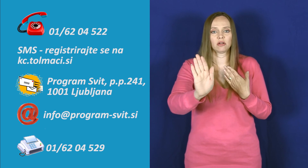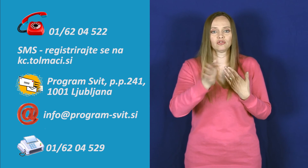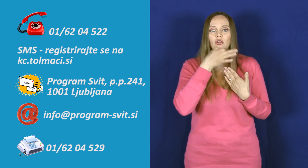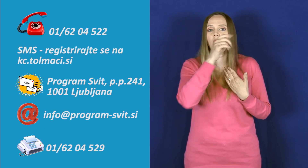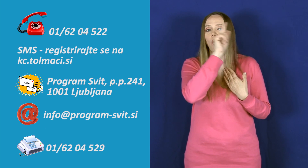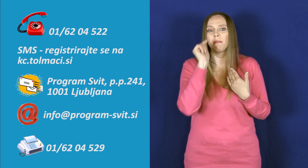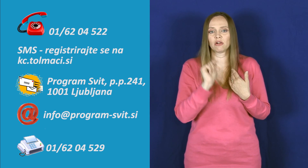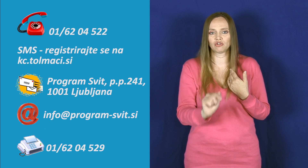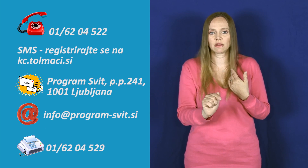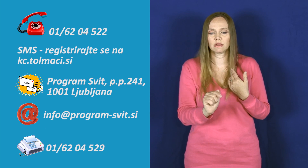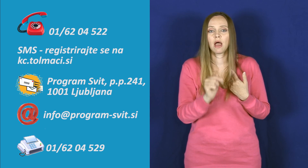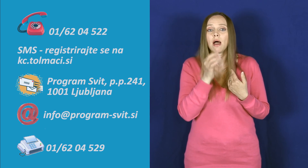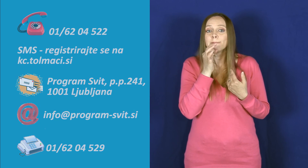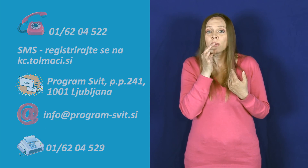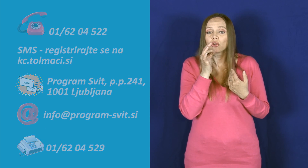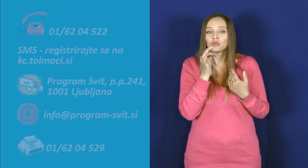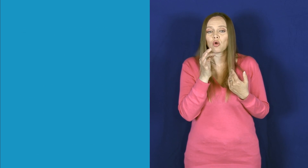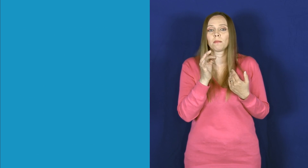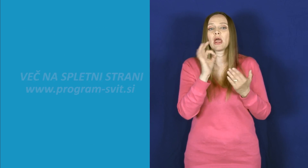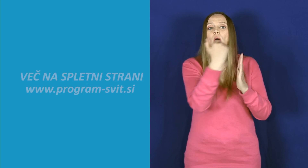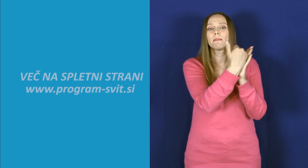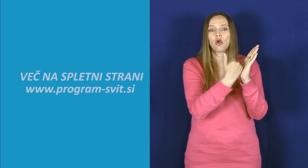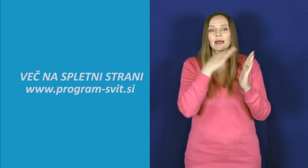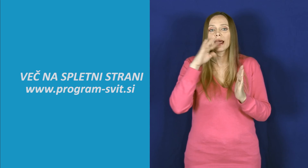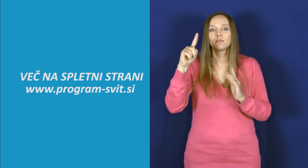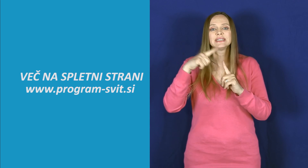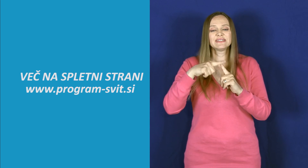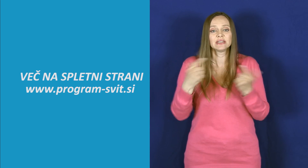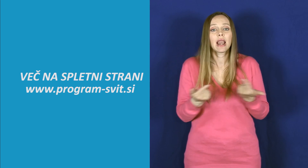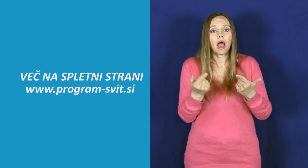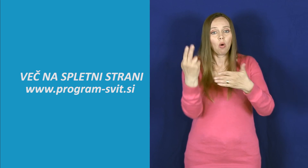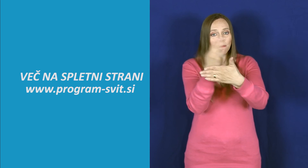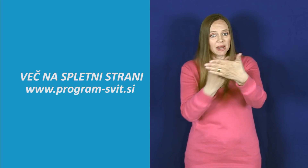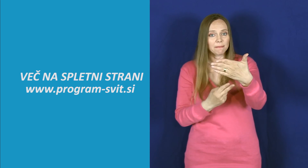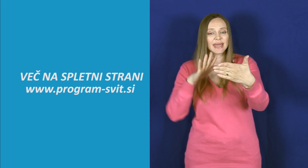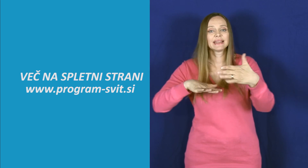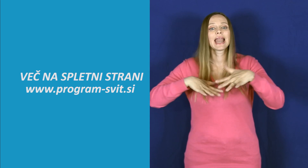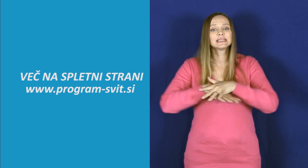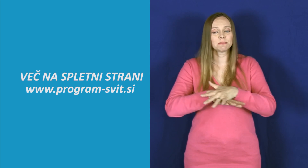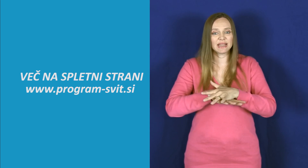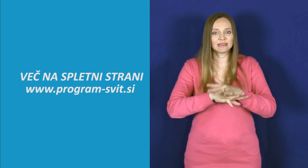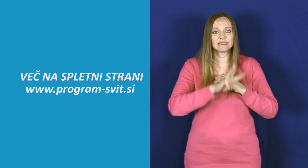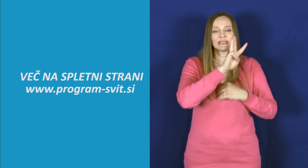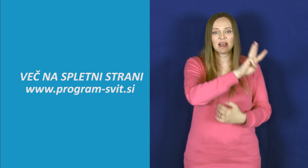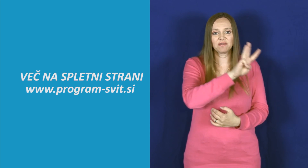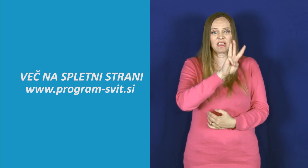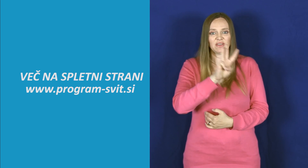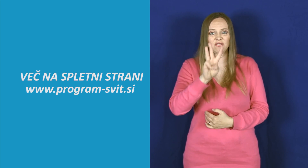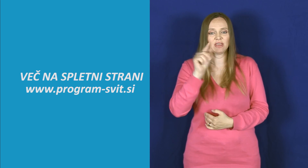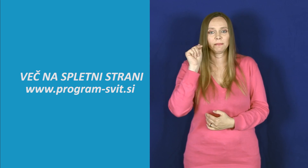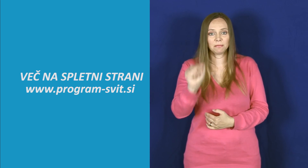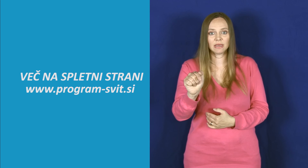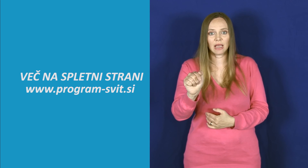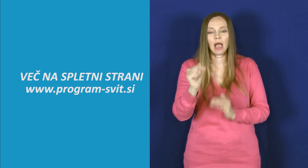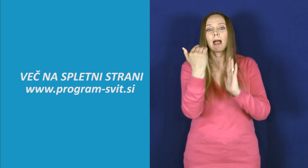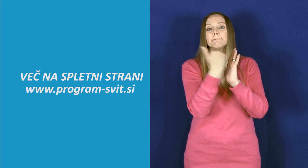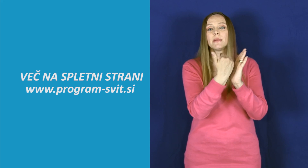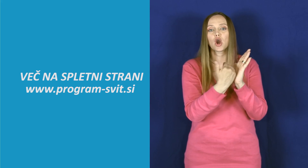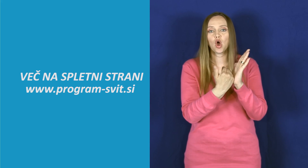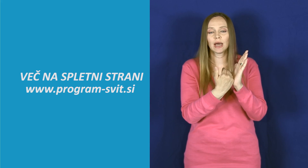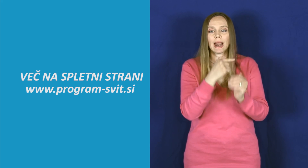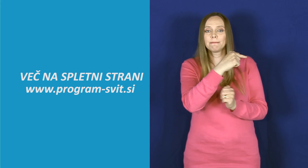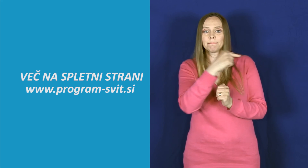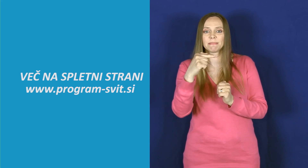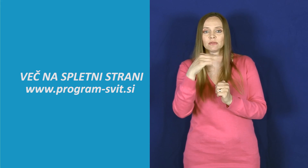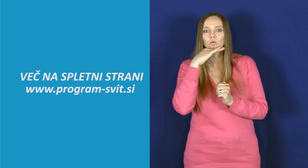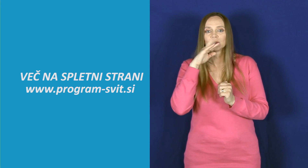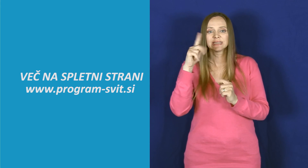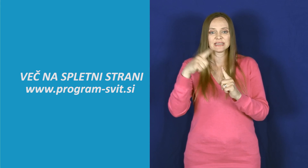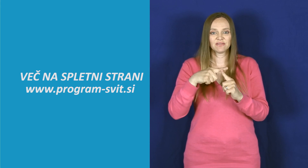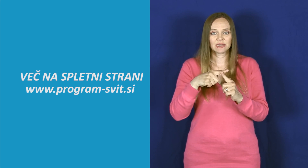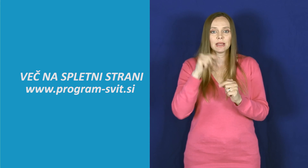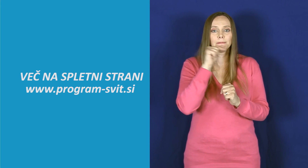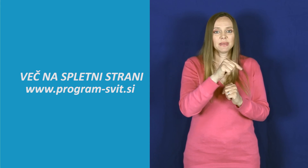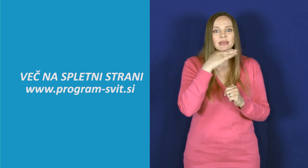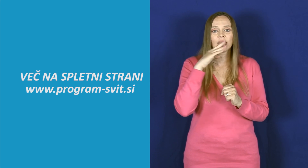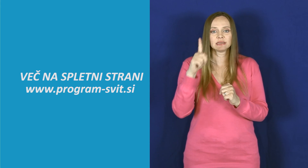Podrobneje o Programu Svit si lahko preberete na spletni strani www.program-svit.si.